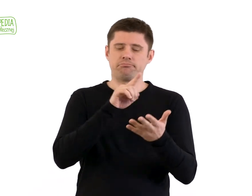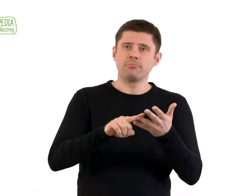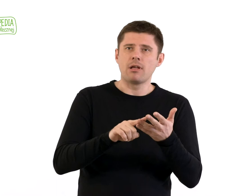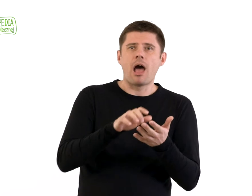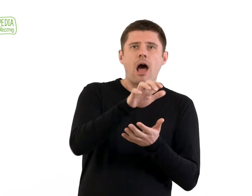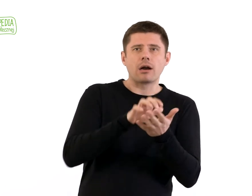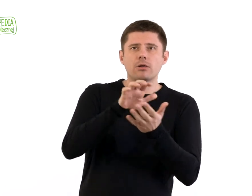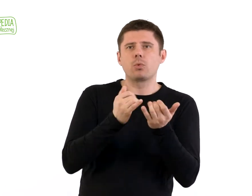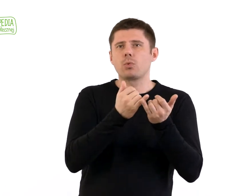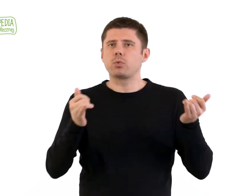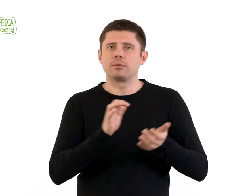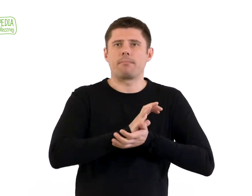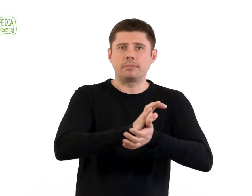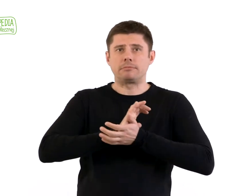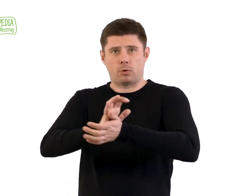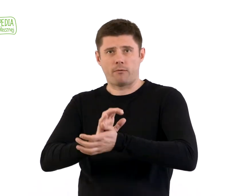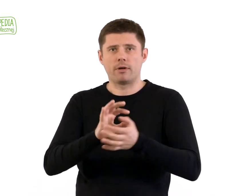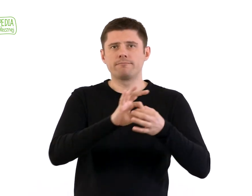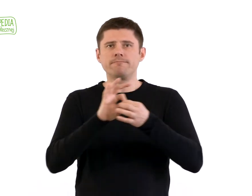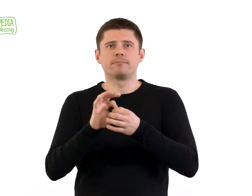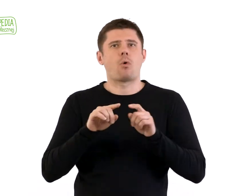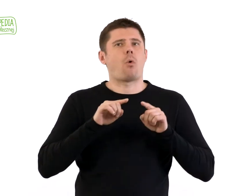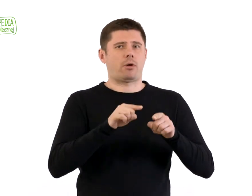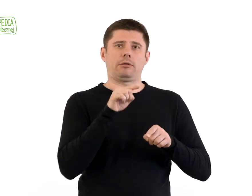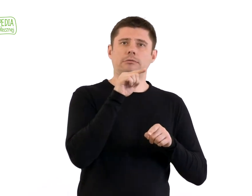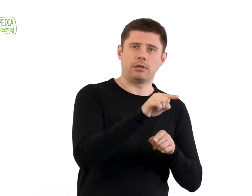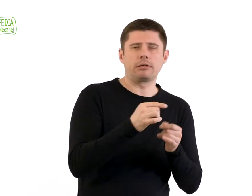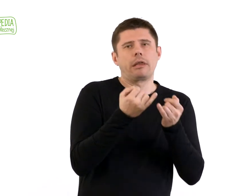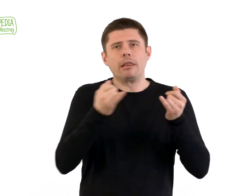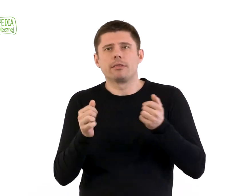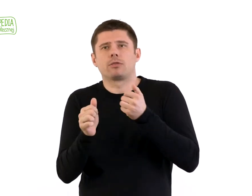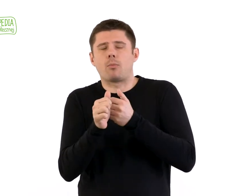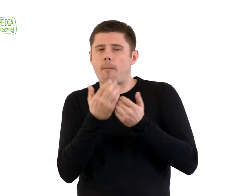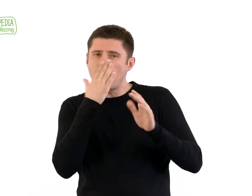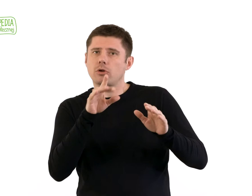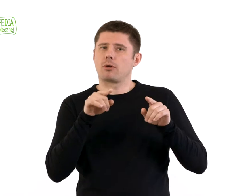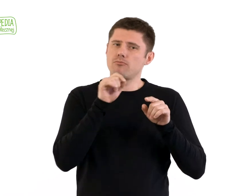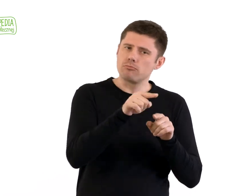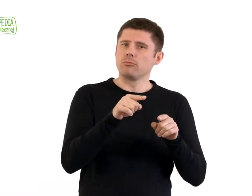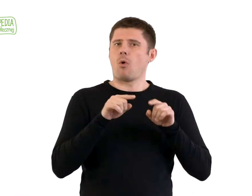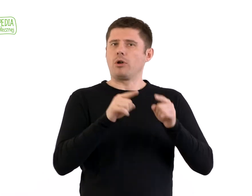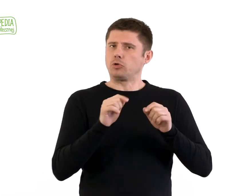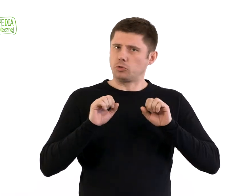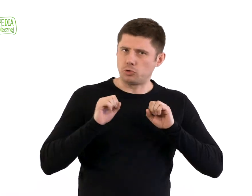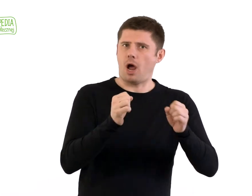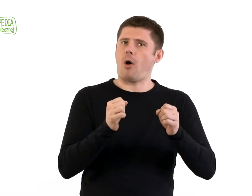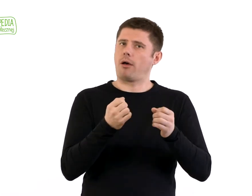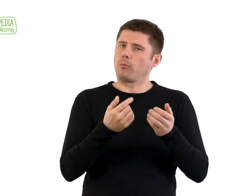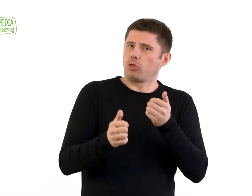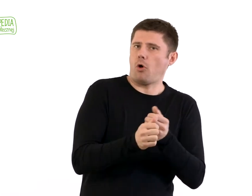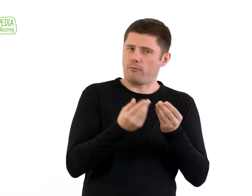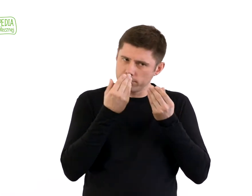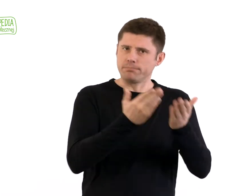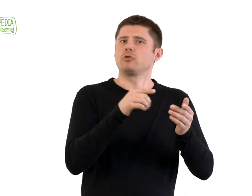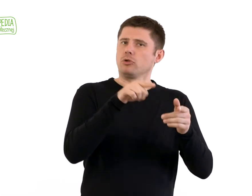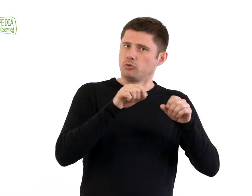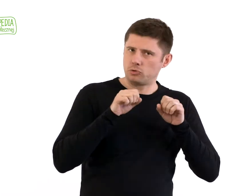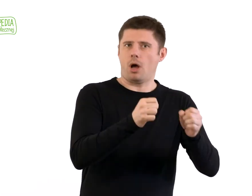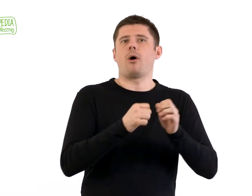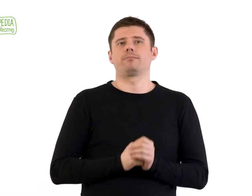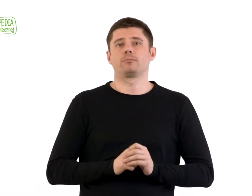artykuły prasowe o organizacji i wszystkie inne dokumenty, które stanowią dowód prowadzenia działalności pożytku publicznego;